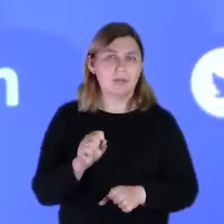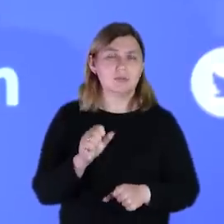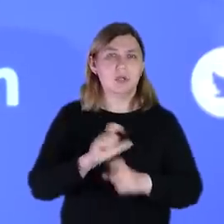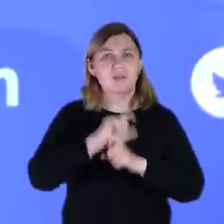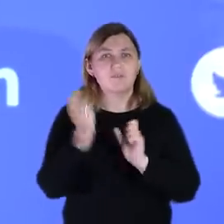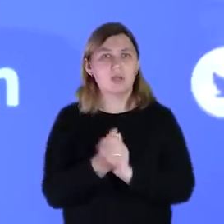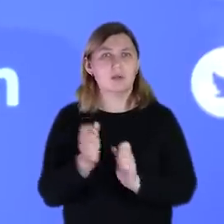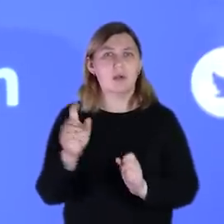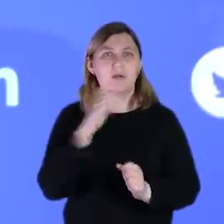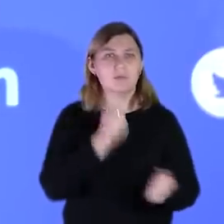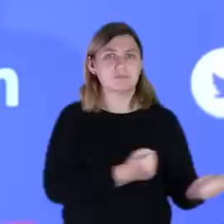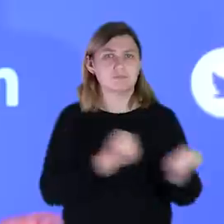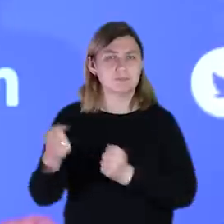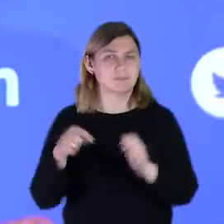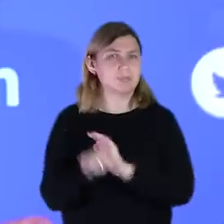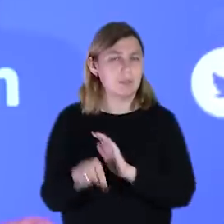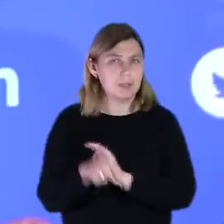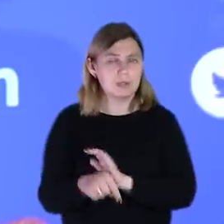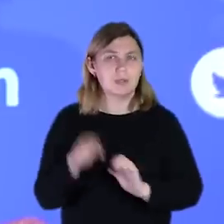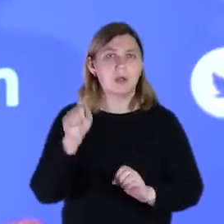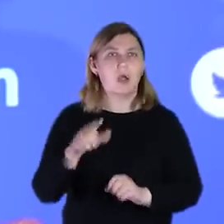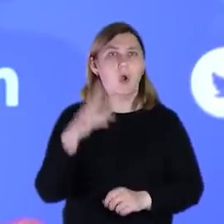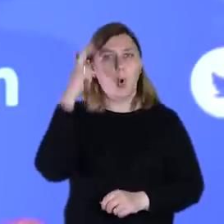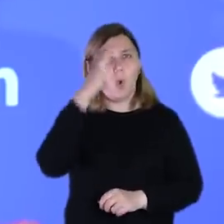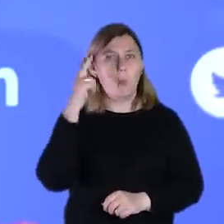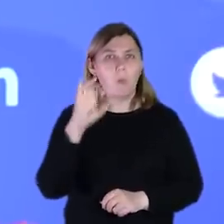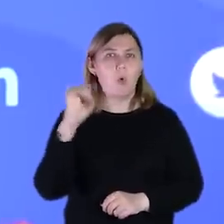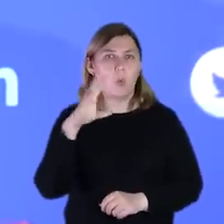szlaki przemytnicze. Władysław Gomułka, znany nam skądinąd, w swoich